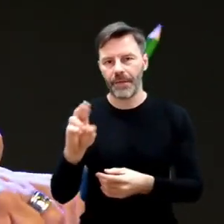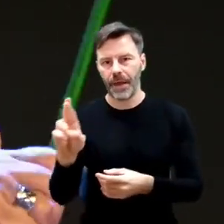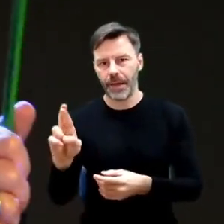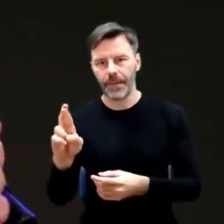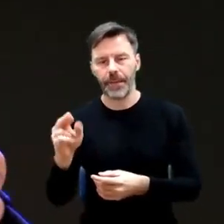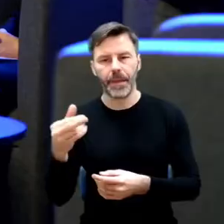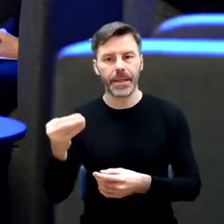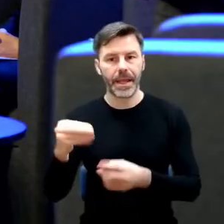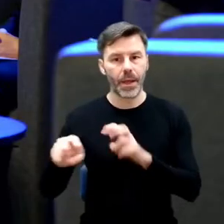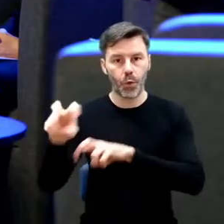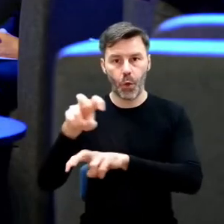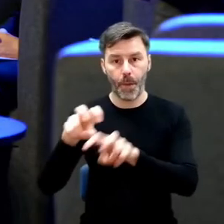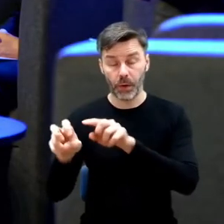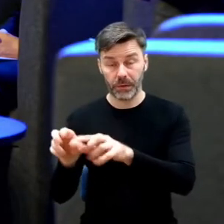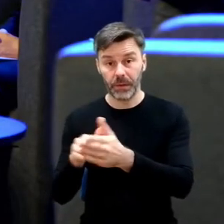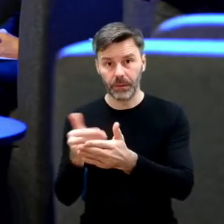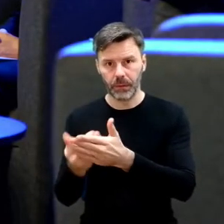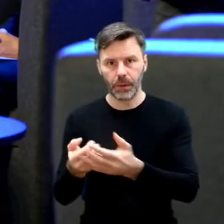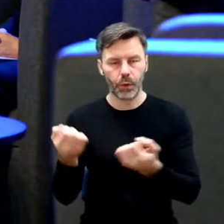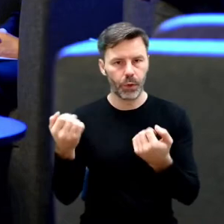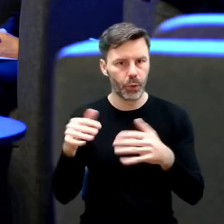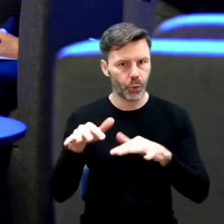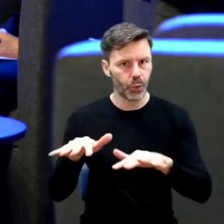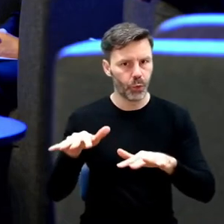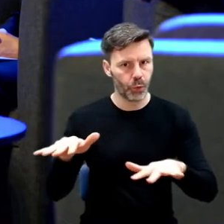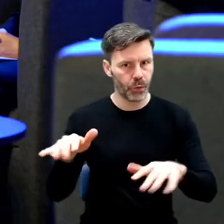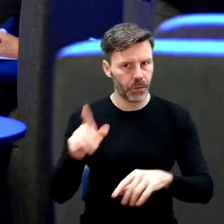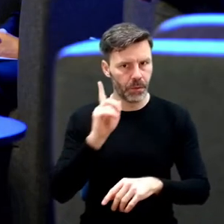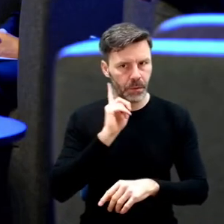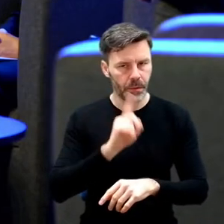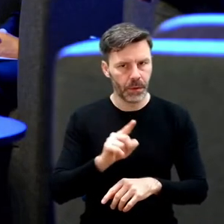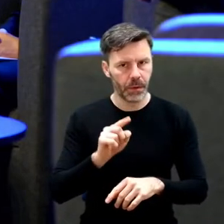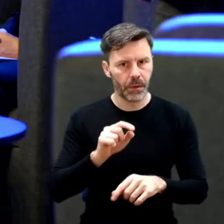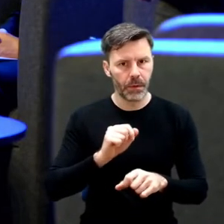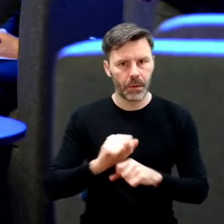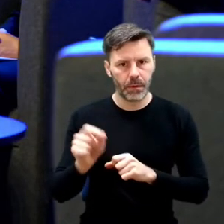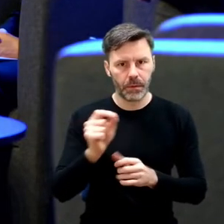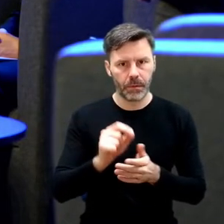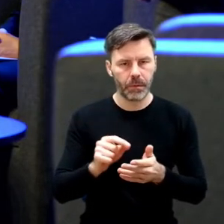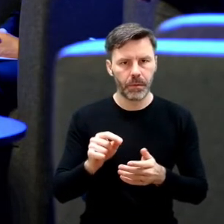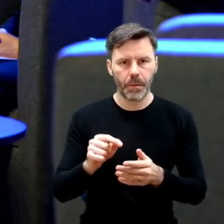gdzie rzeczywiście sporo jest punktów do poważnej dyskusji.